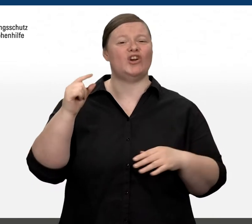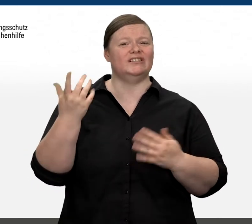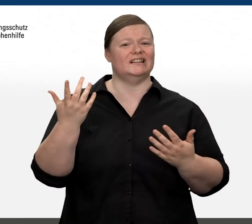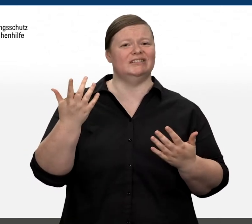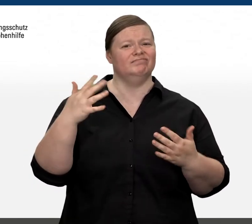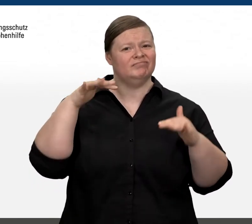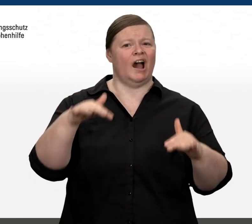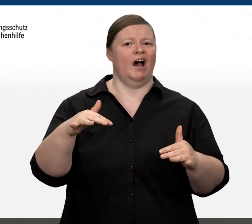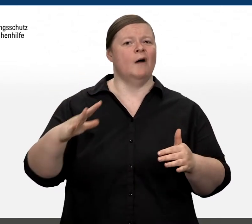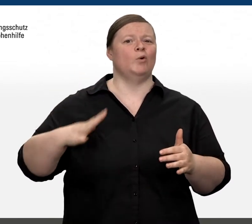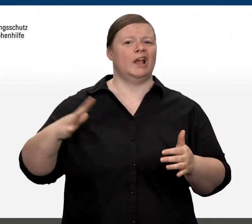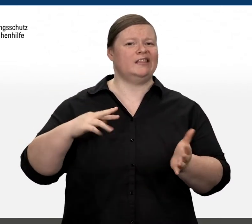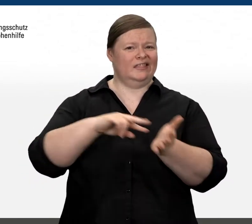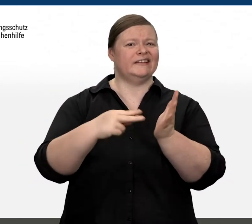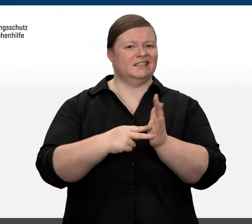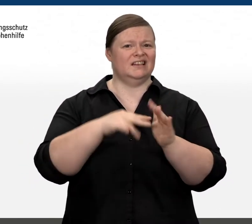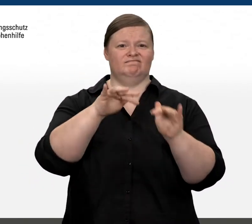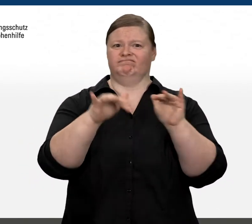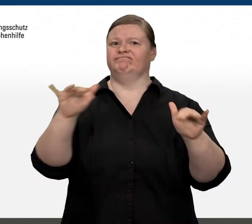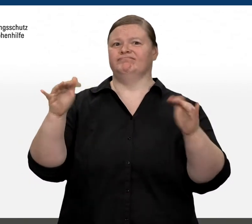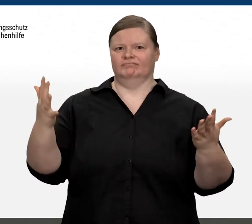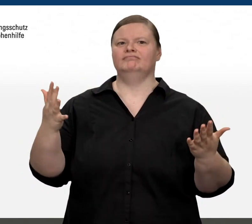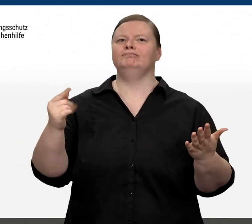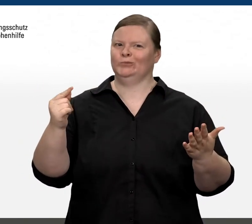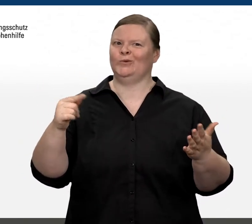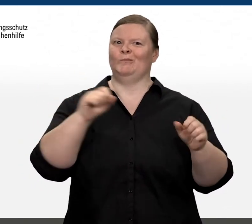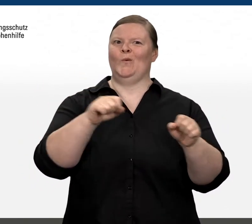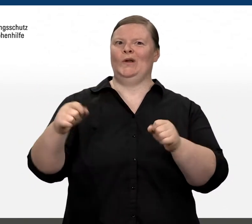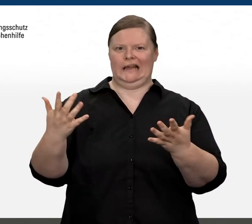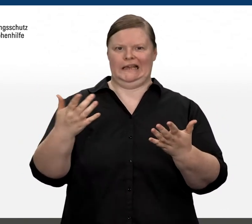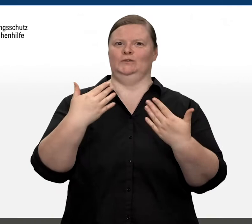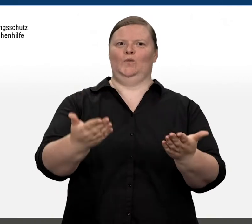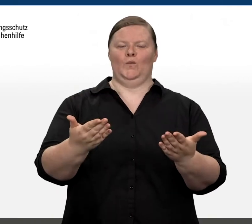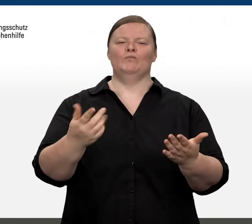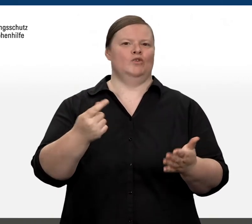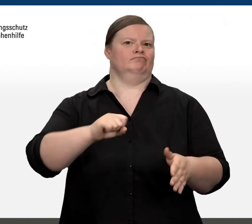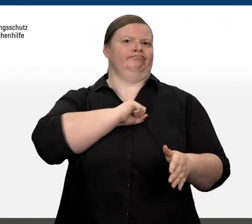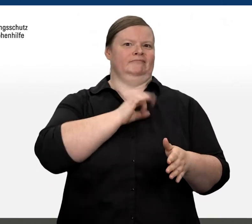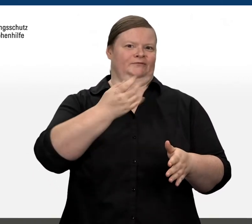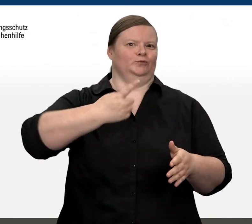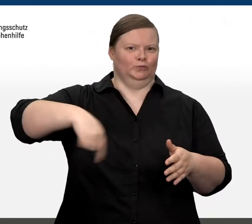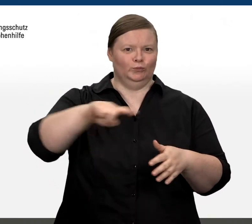und profitieren von den Möglichkeiten der modernen Technik.